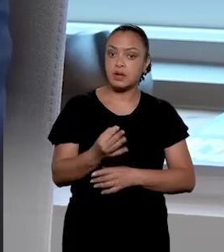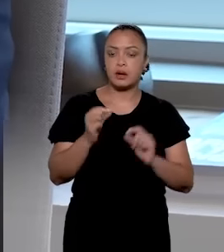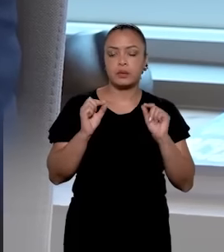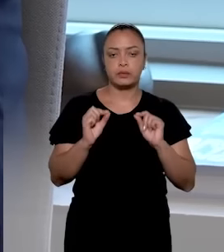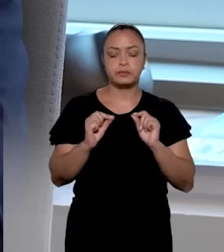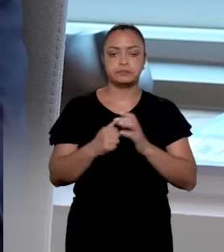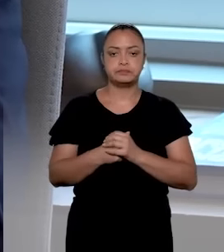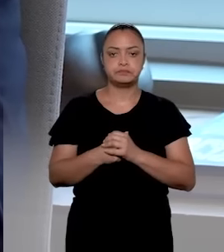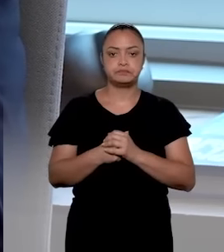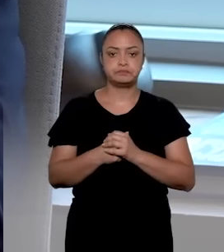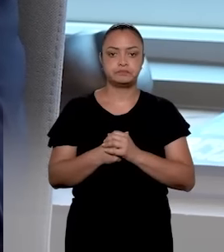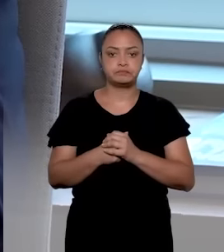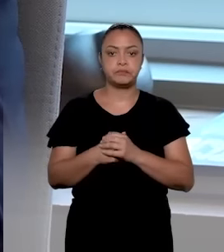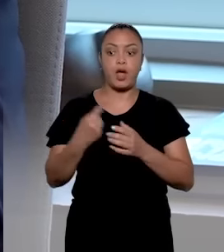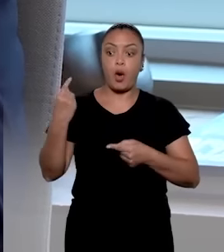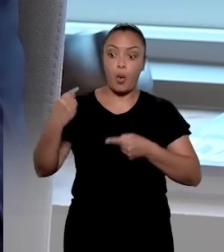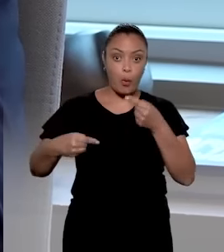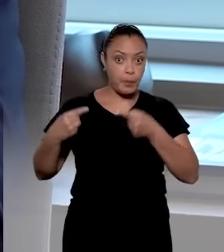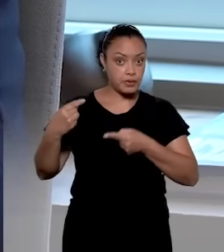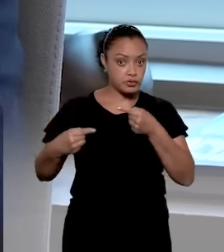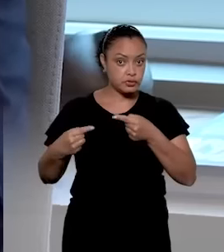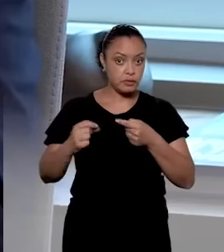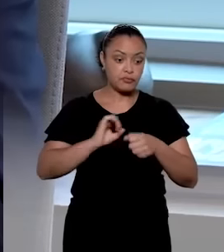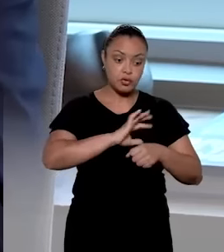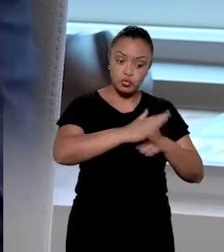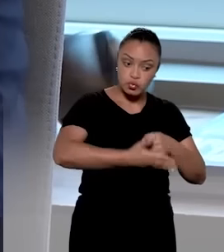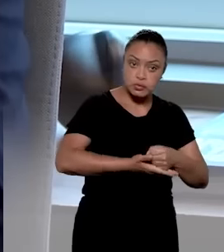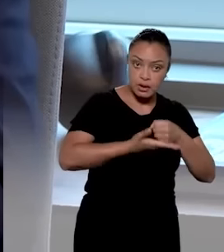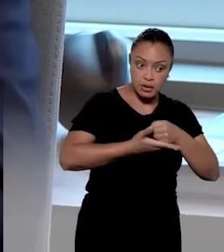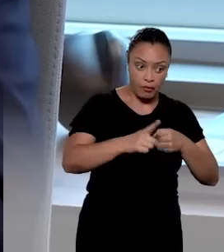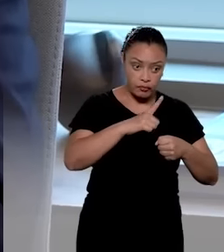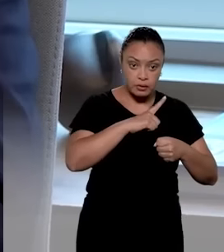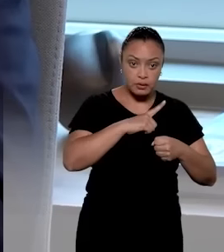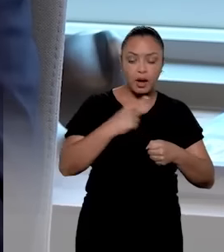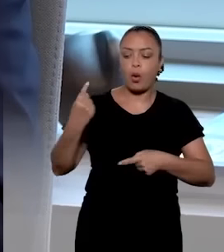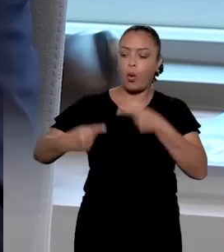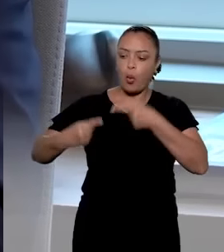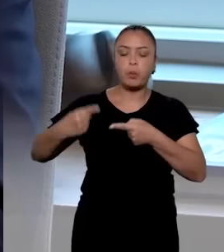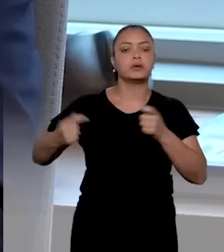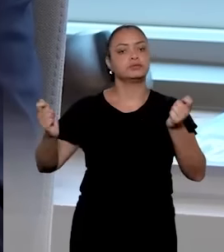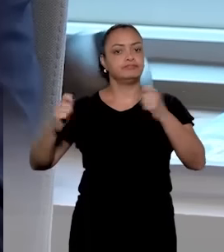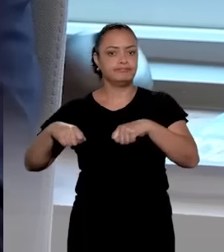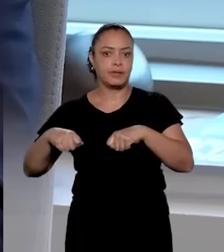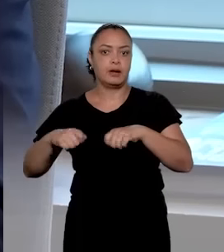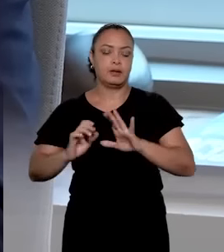sinônimo de competitividade. Ou se é sustentável ou não vai competir no cenário internacional.